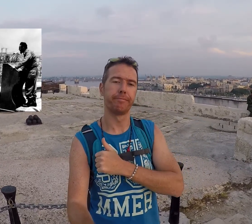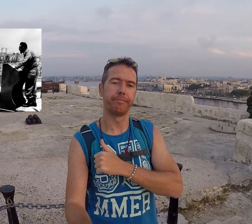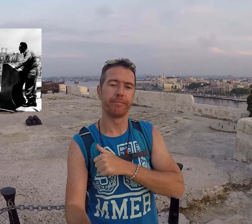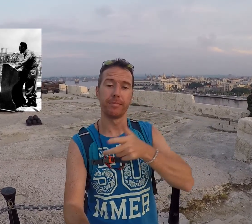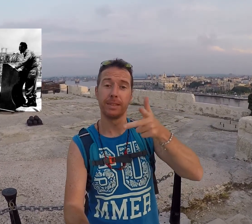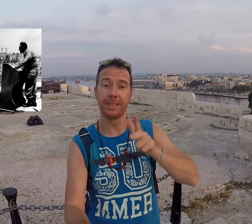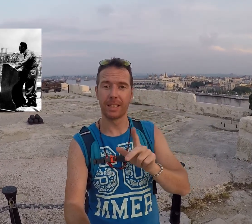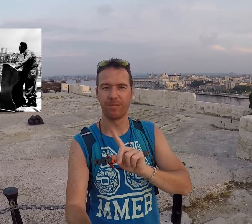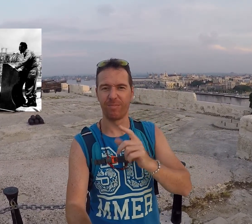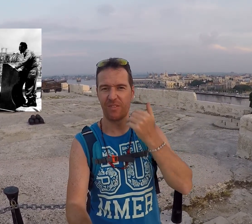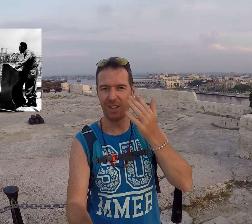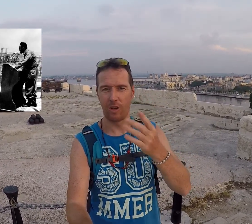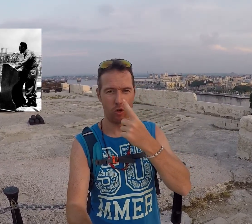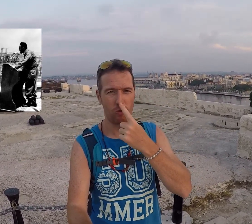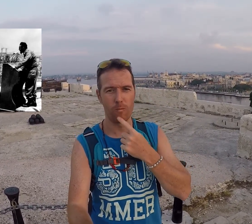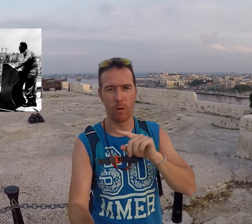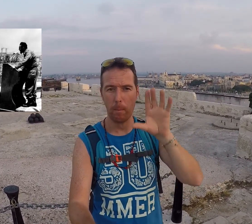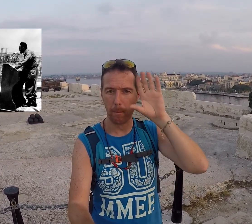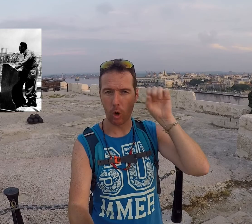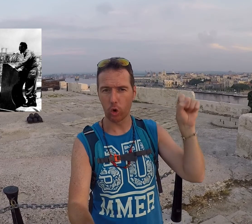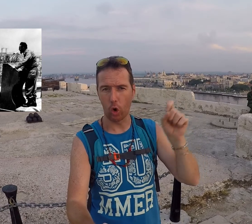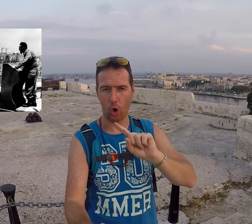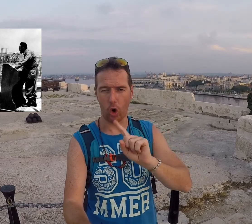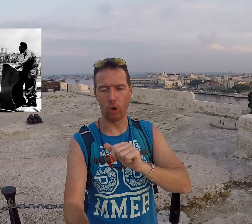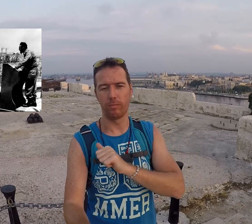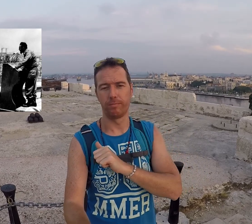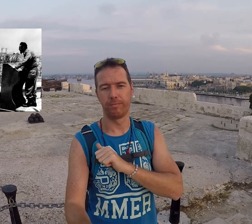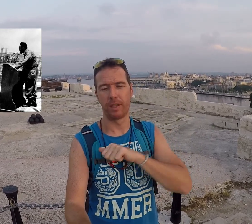... le habrían faltado al respeto